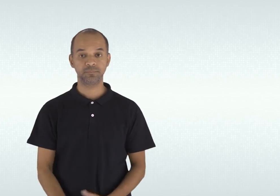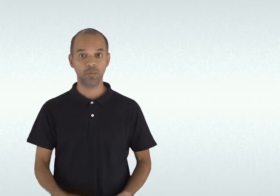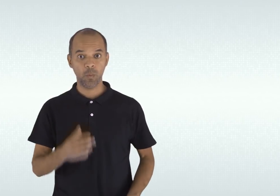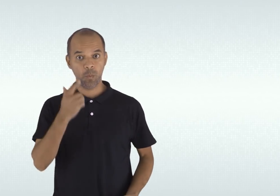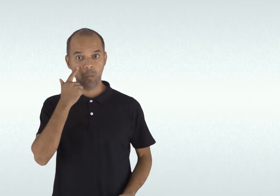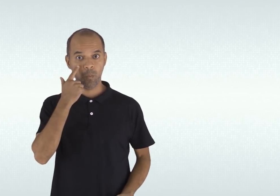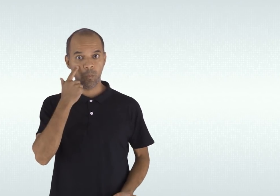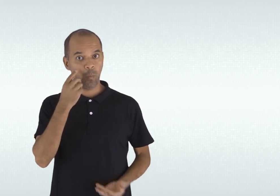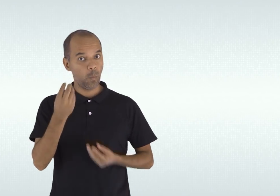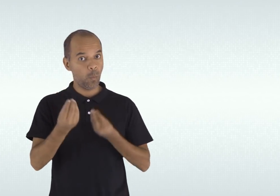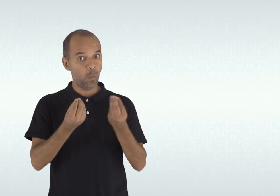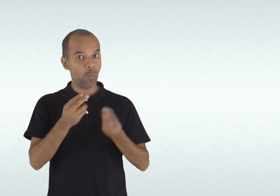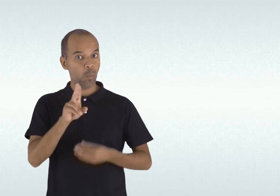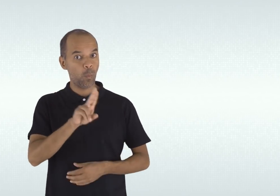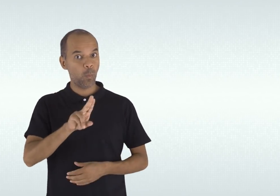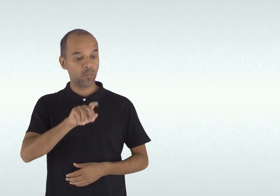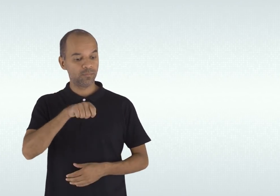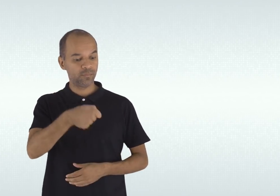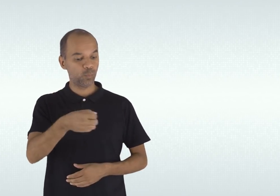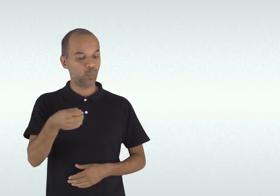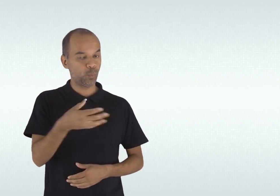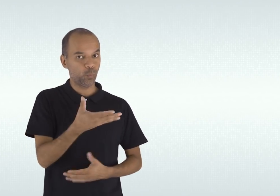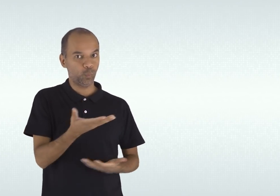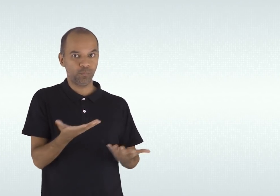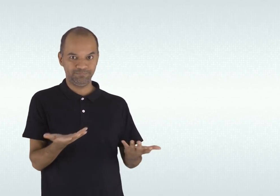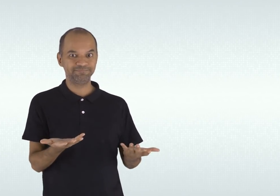Observe qual a forma correta de utilizar o novo sinal: